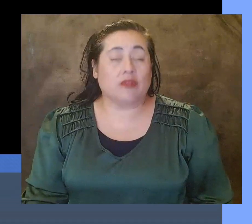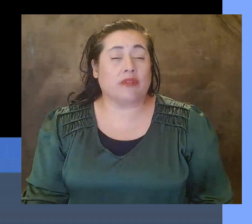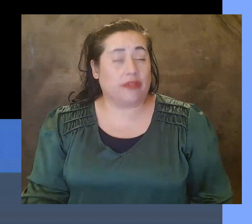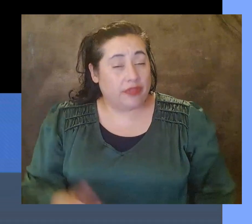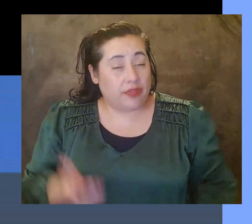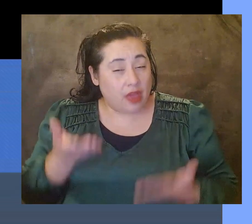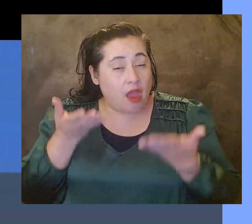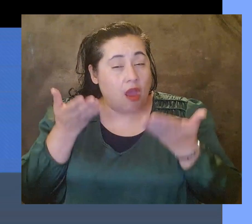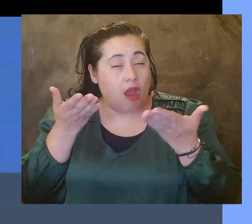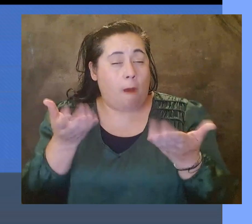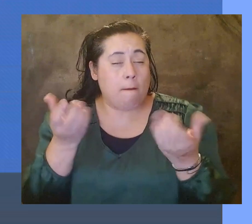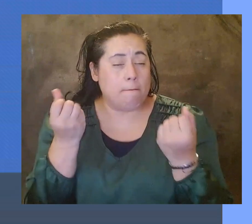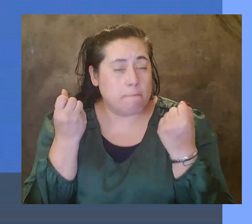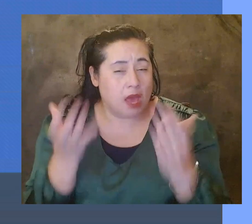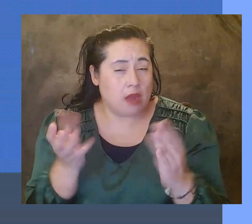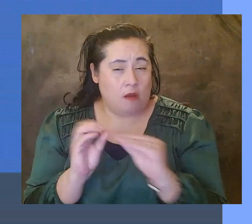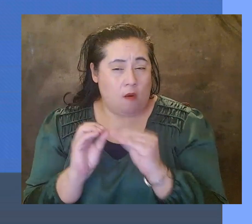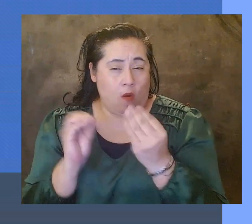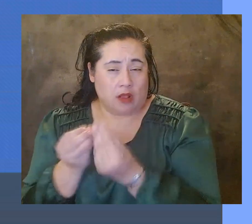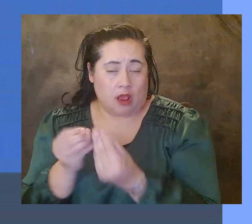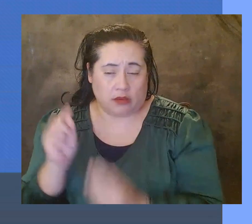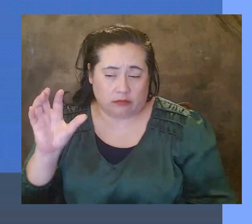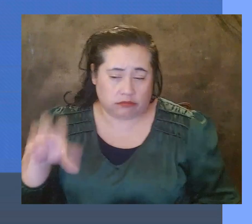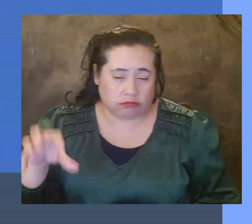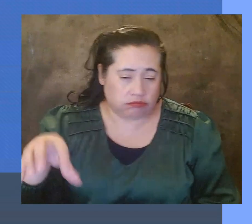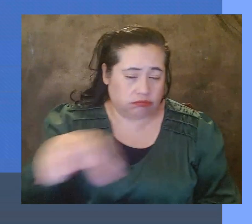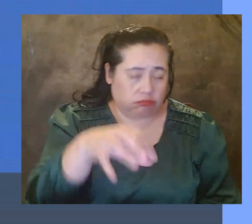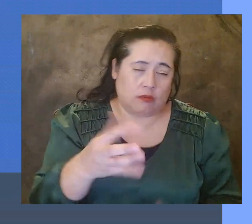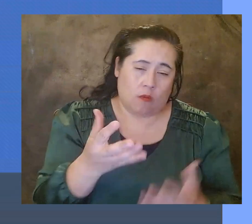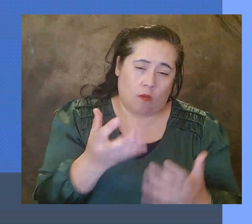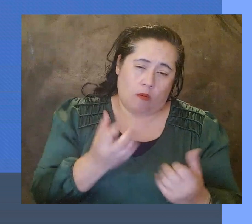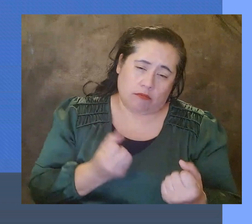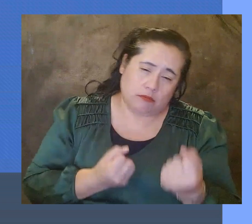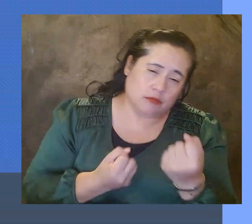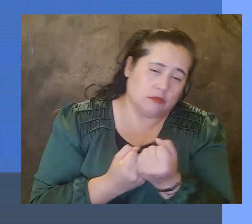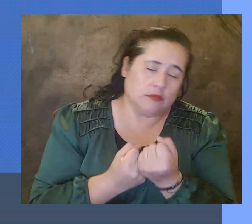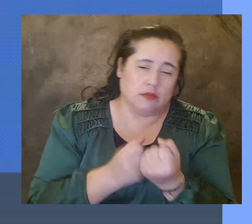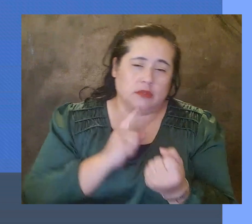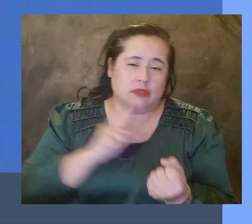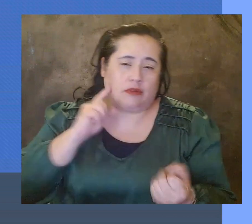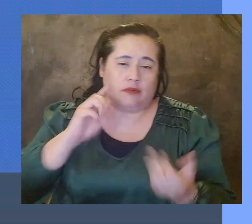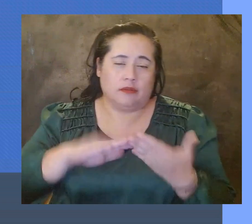Hay varias organizaciones que buscan apoyar a la ... comunidad sorda.